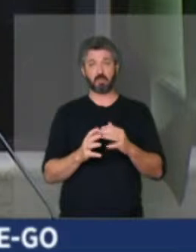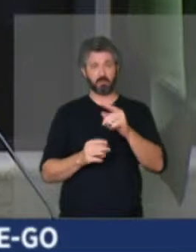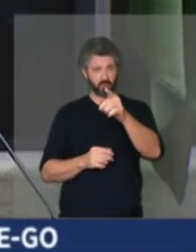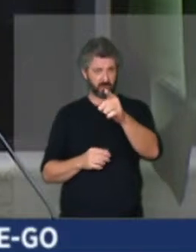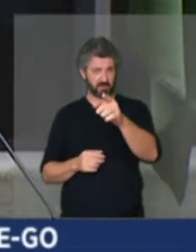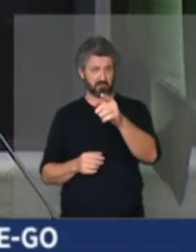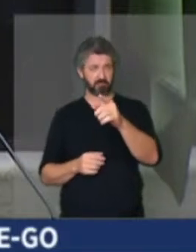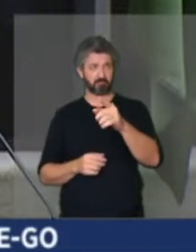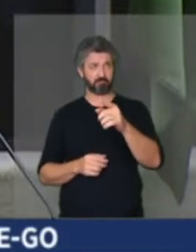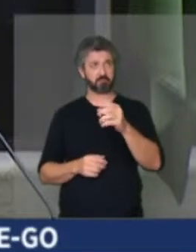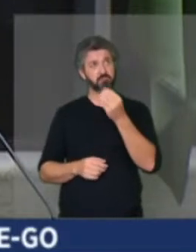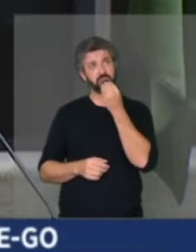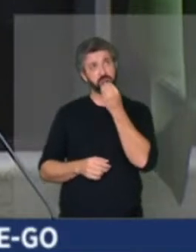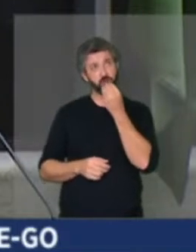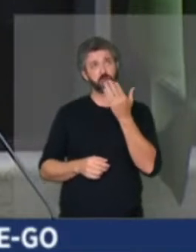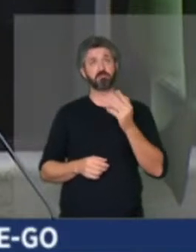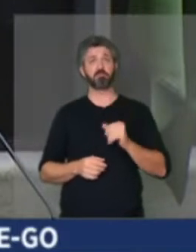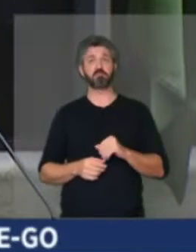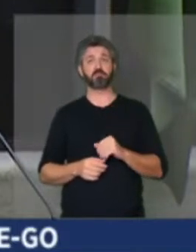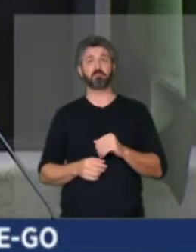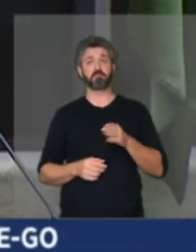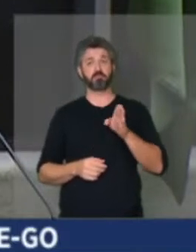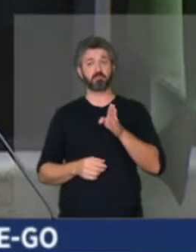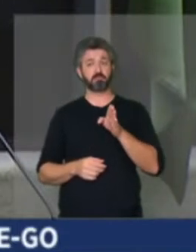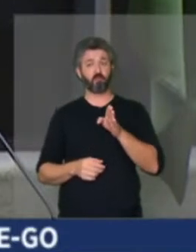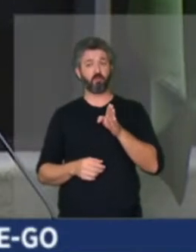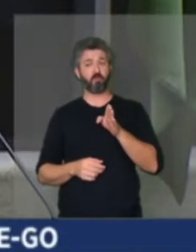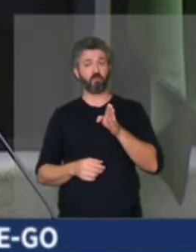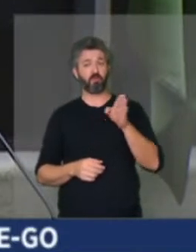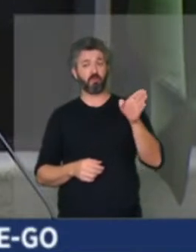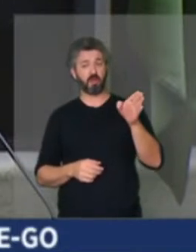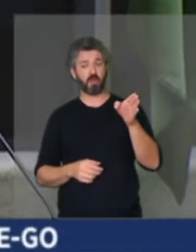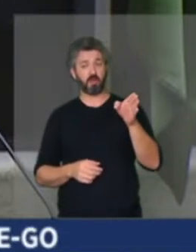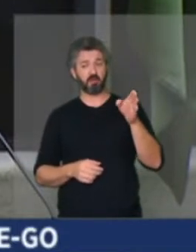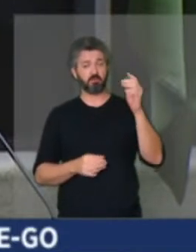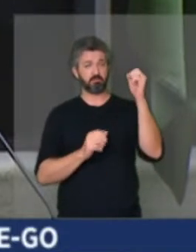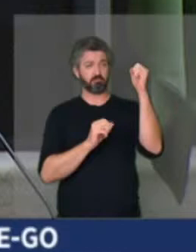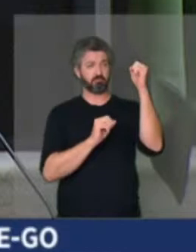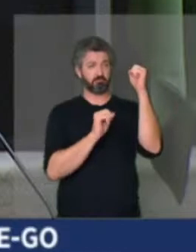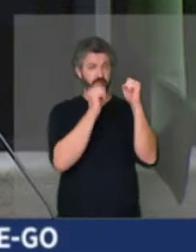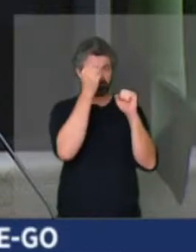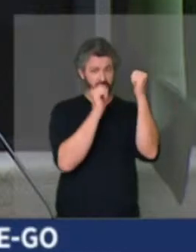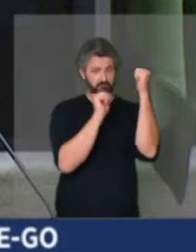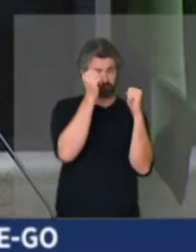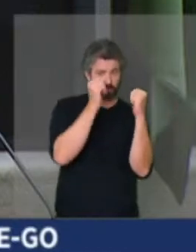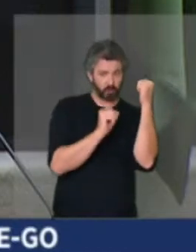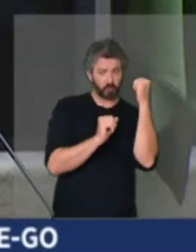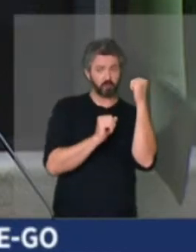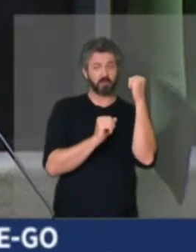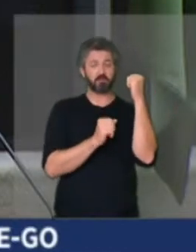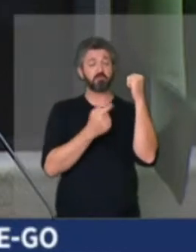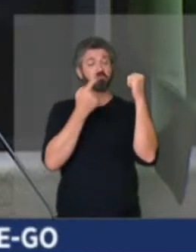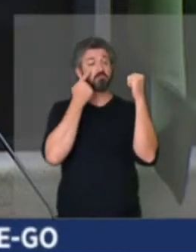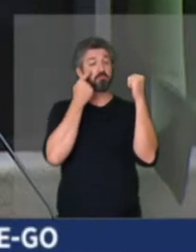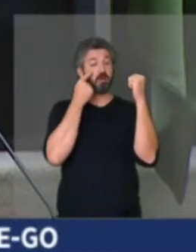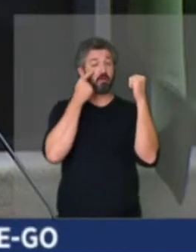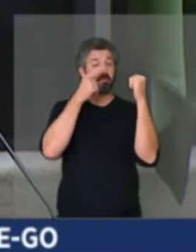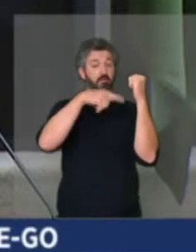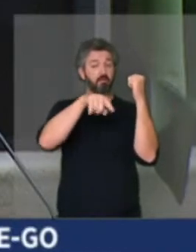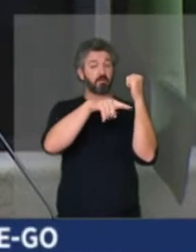DE PREÇOS. VOCÊ PODERIA IR NUMA INDÚSTRIA SÓ PARA VER OS PREÇOS DO BRASIL, DA